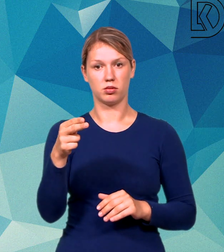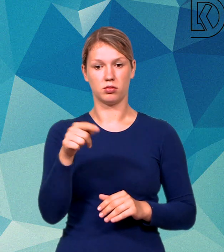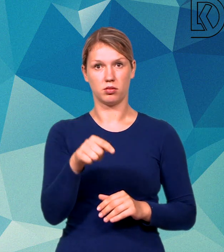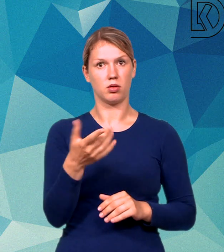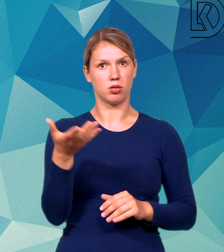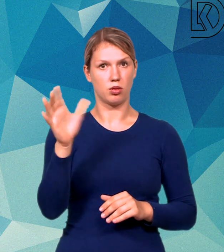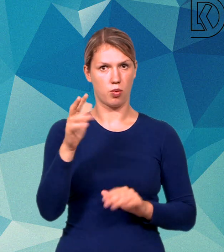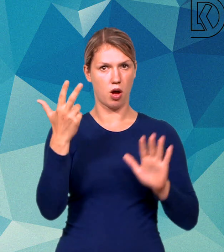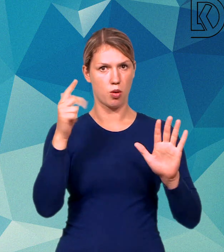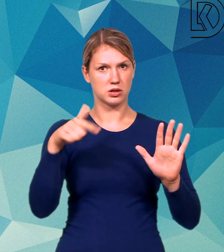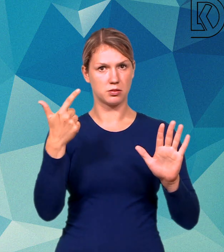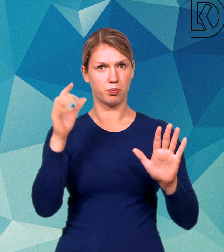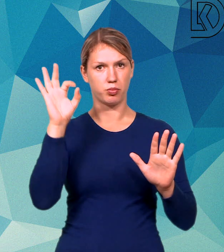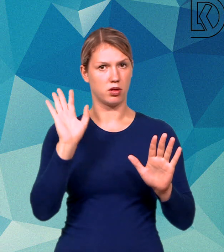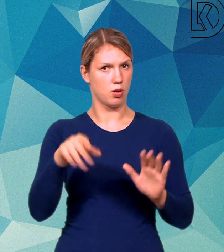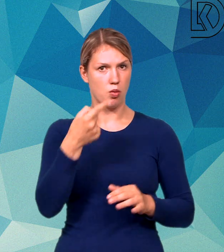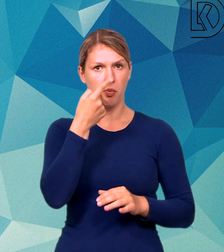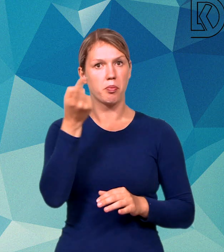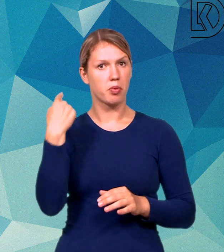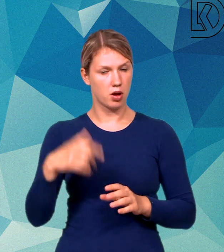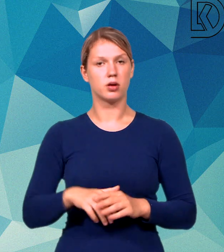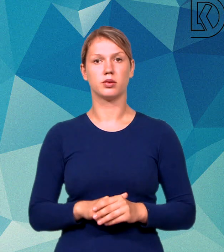Tai yra 8,7 proc. daugiau, nei pernai.